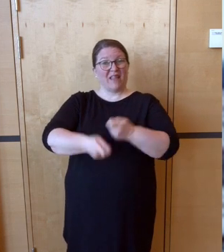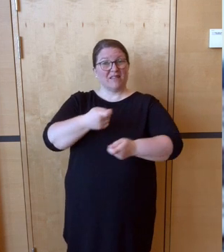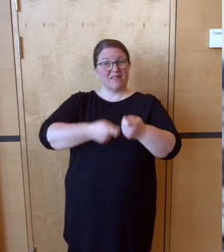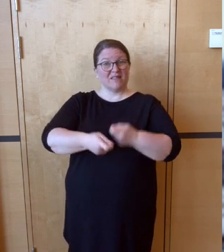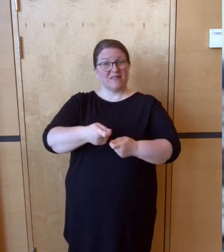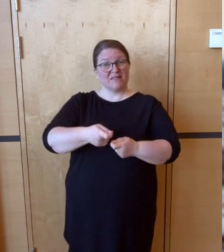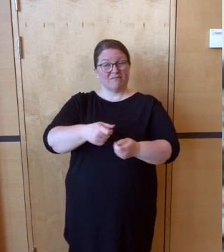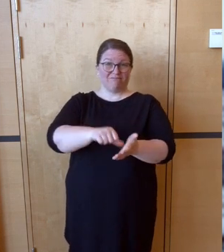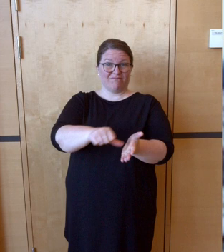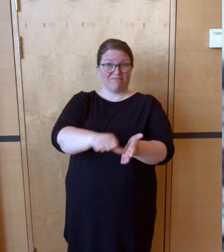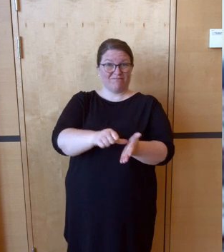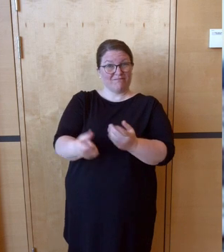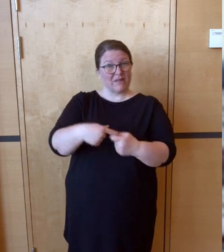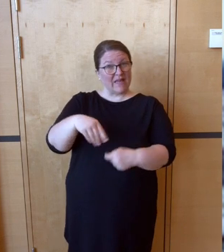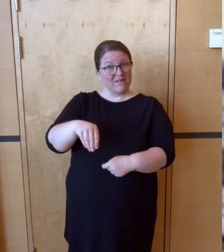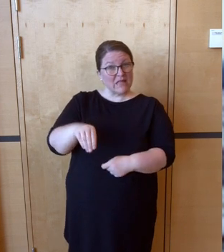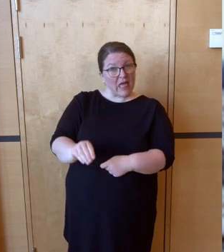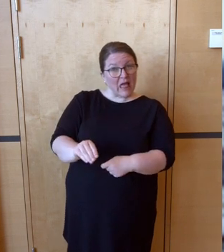Investeringarna Och liknande